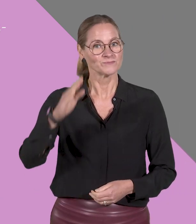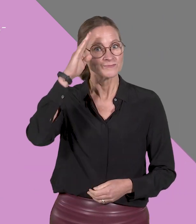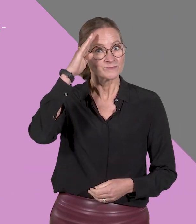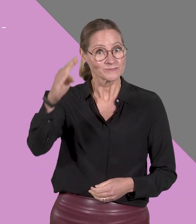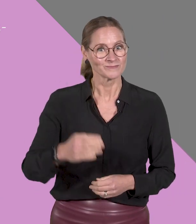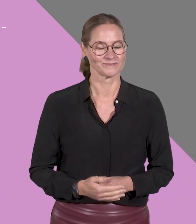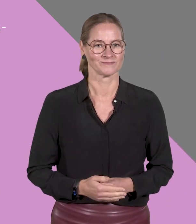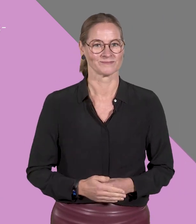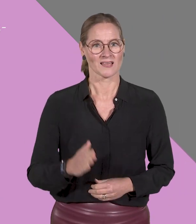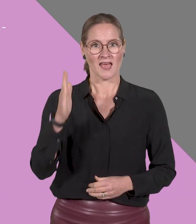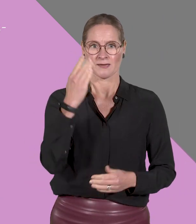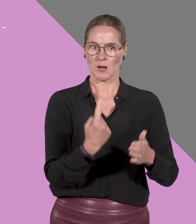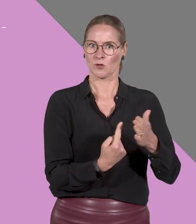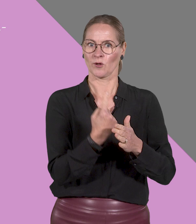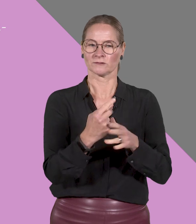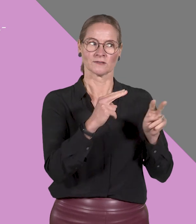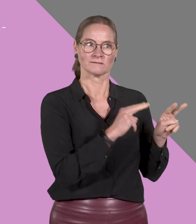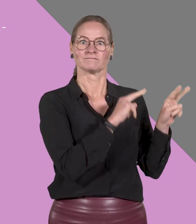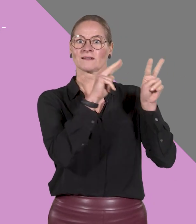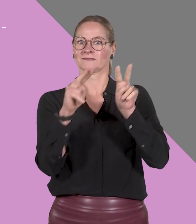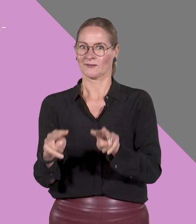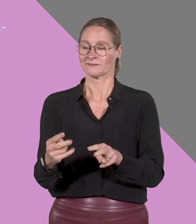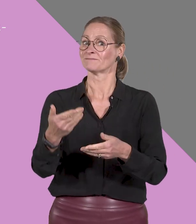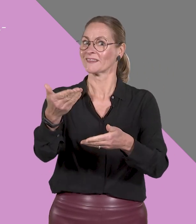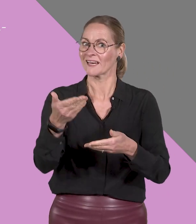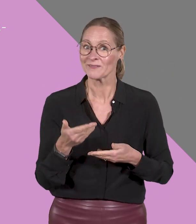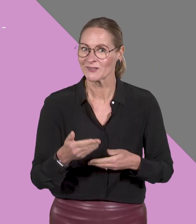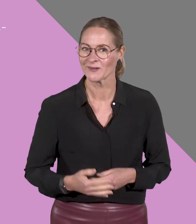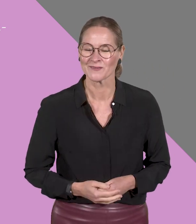Hei! Tervetuloa ajankohtaiskatsauksemme pariin.